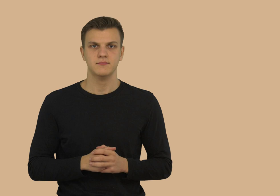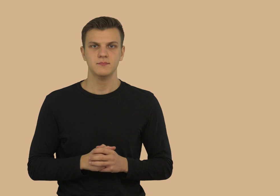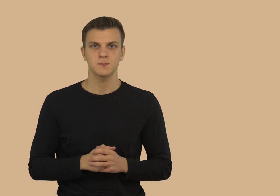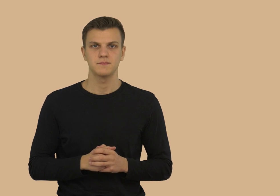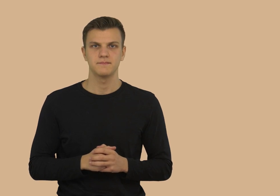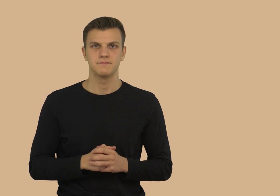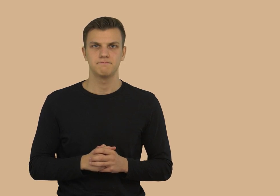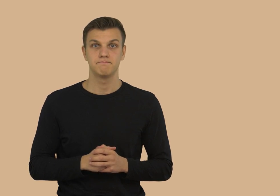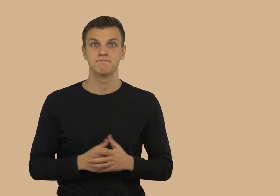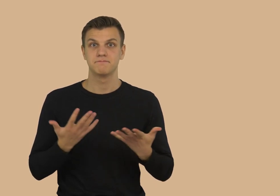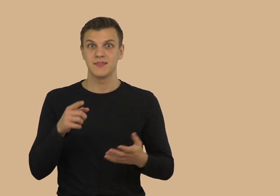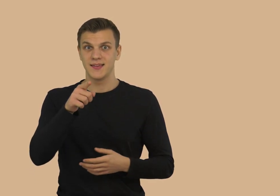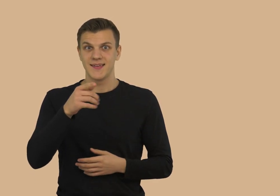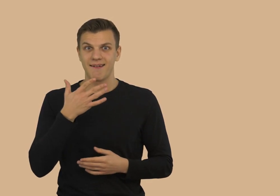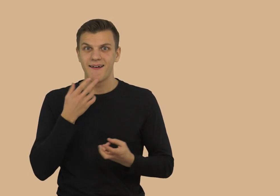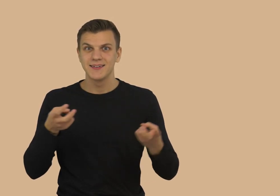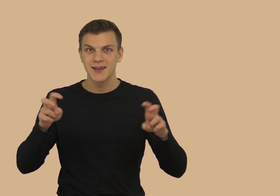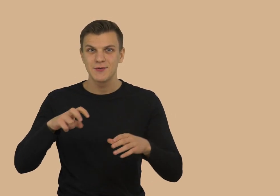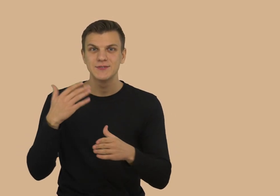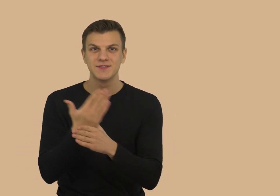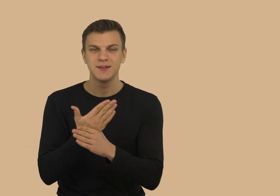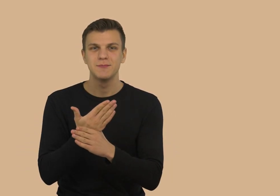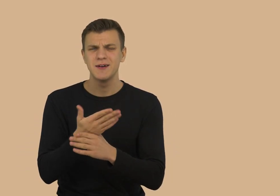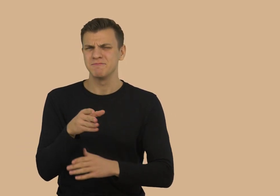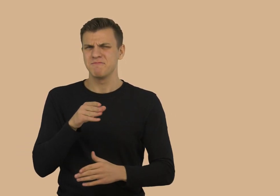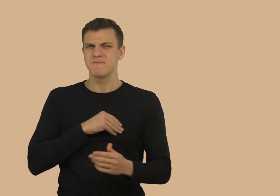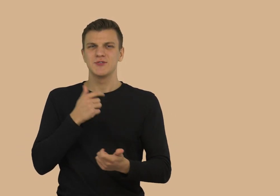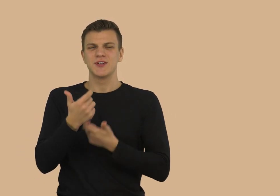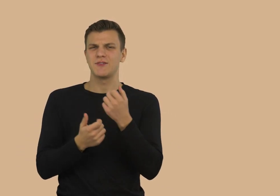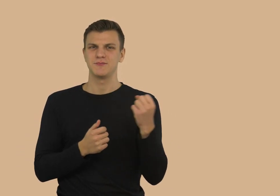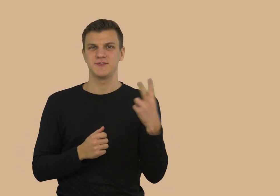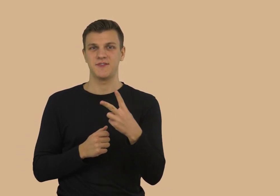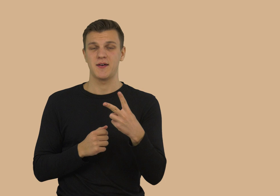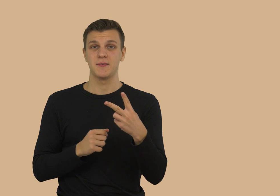Możesz założyć firmę na dwa sposoby